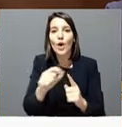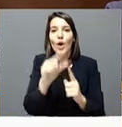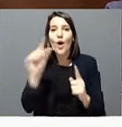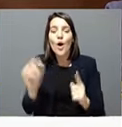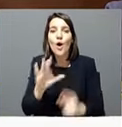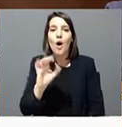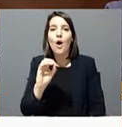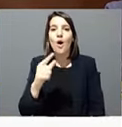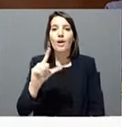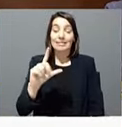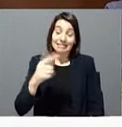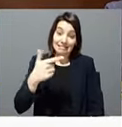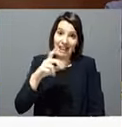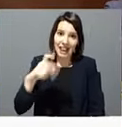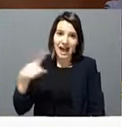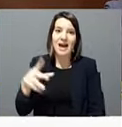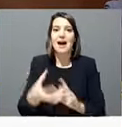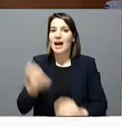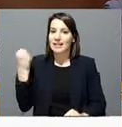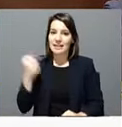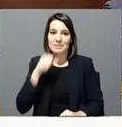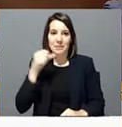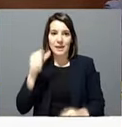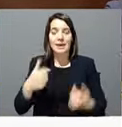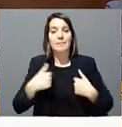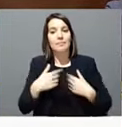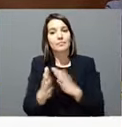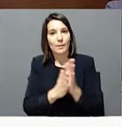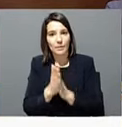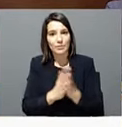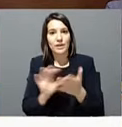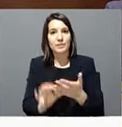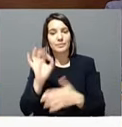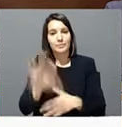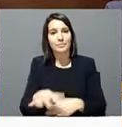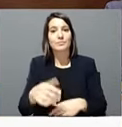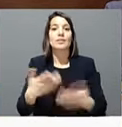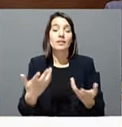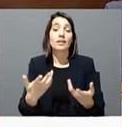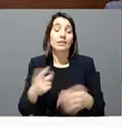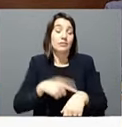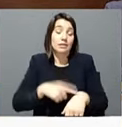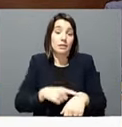facto esta intervenção para falar também deste, aliás por falta de